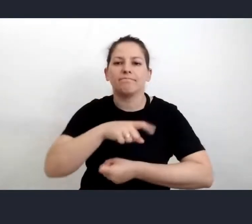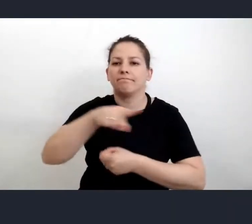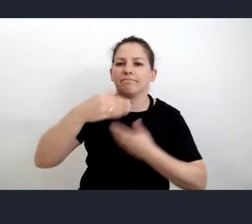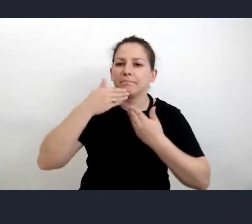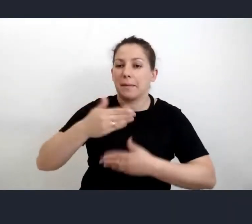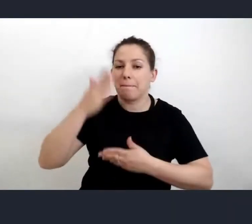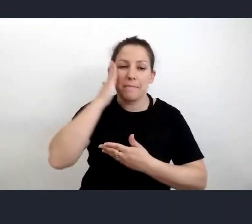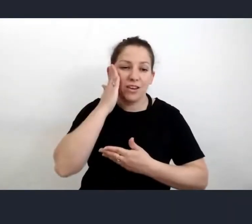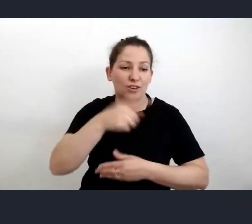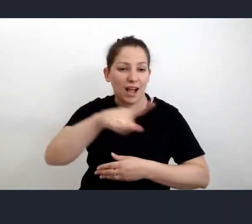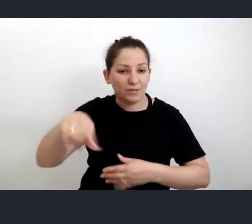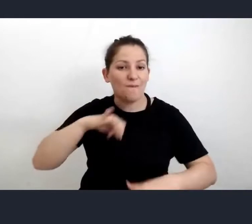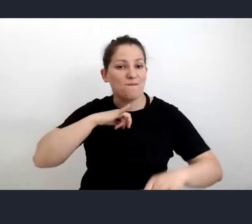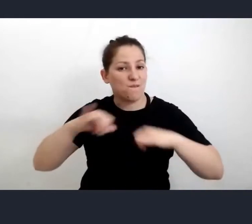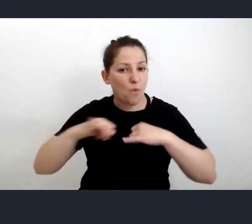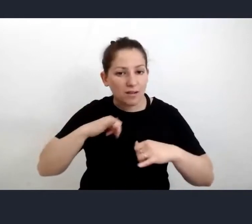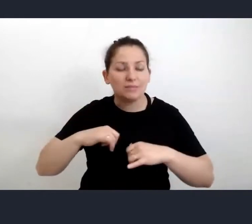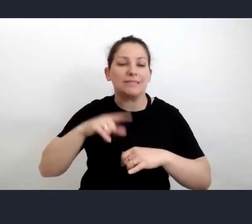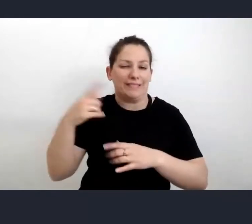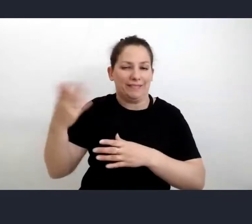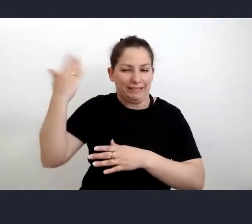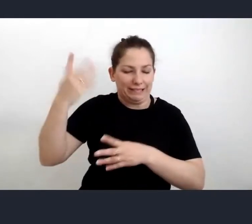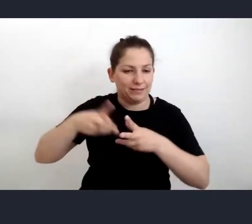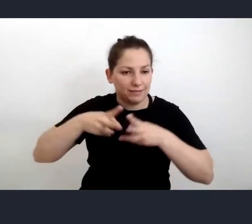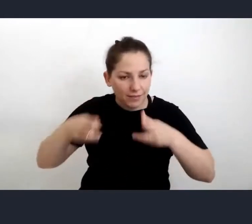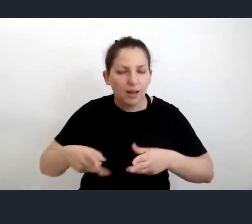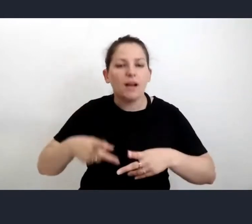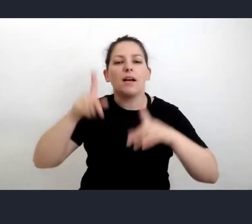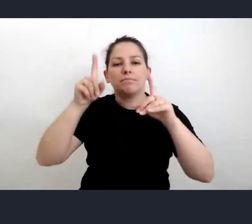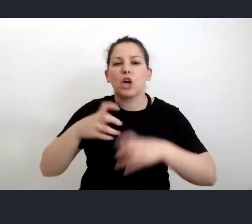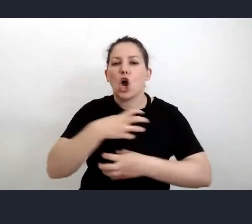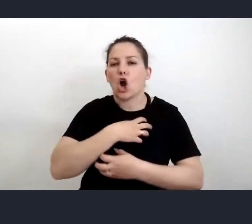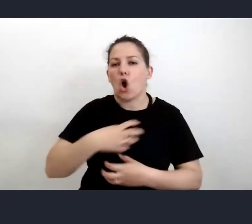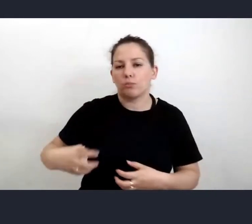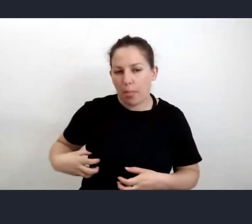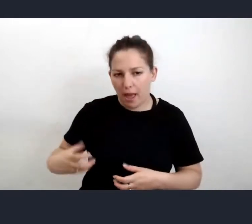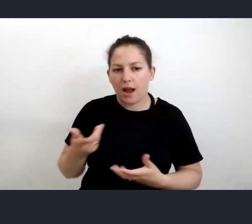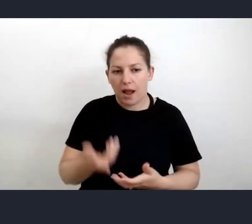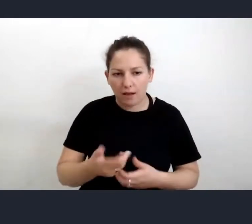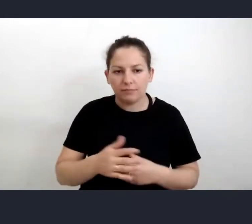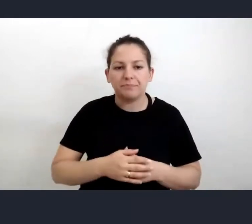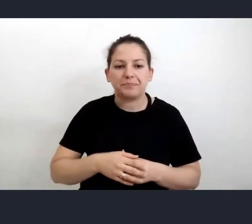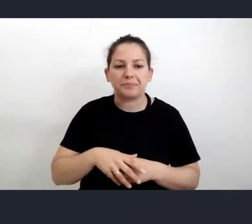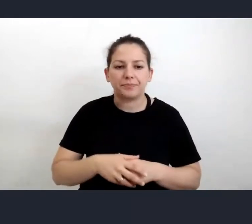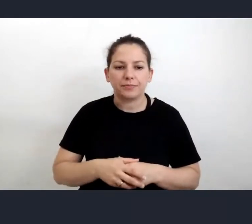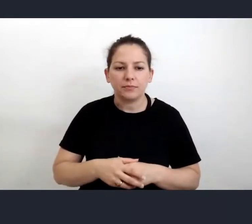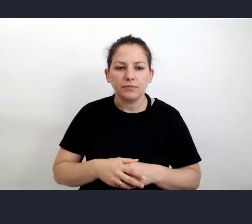władz ówczesnych, zaczęliśmy od gospodarki, czyli podstrefa wałbrzyskiej specjalnej strefy ekonomicznej,